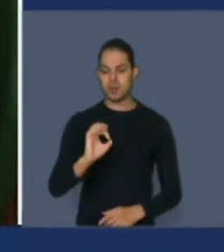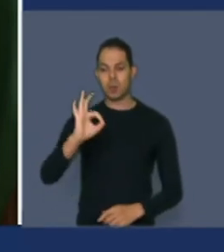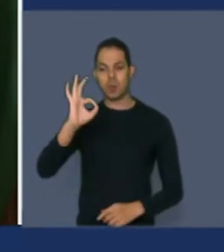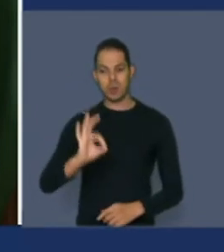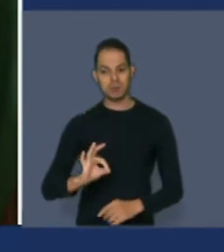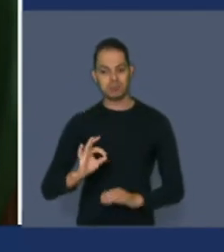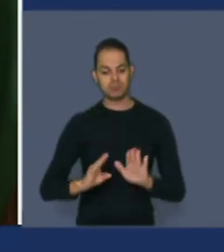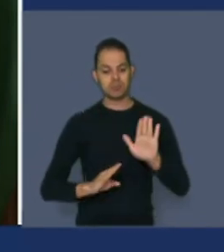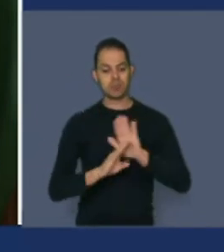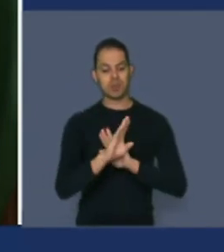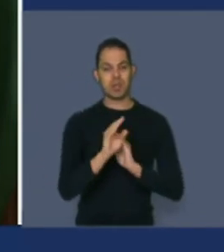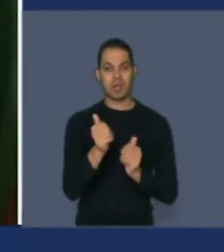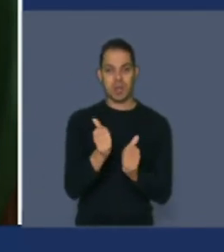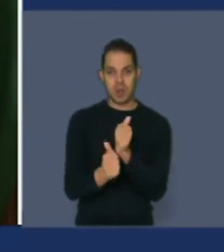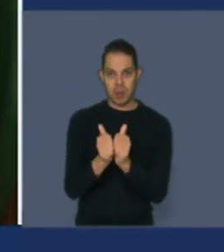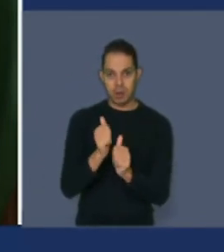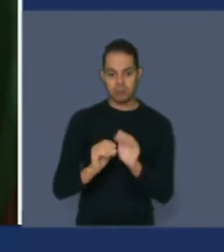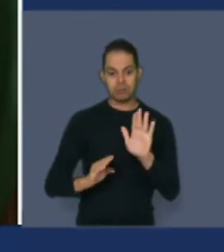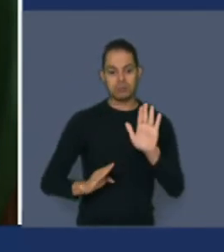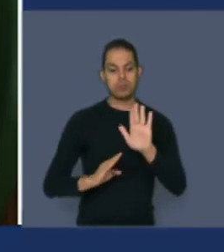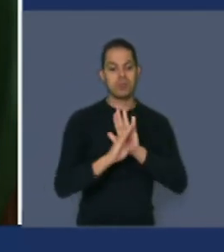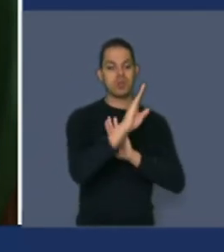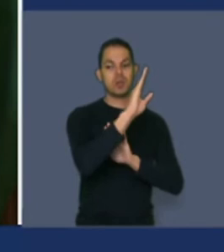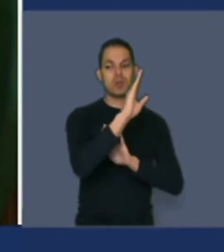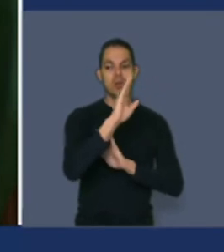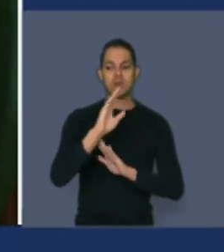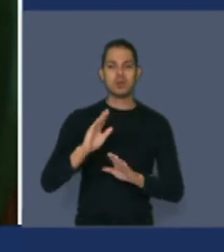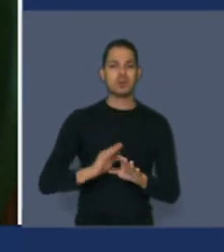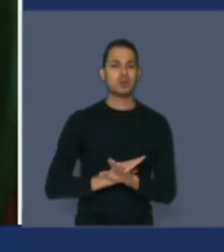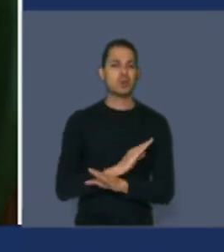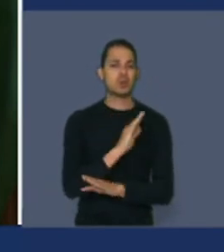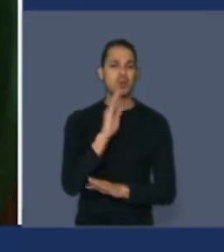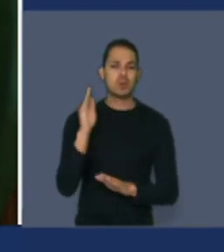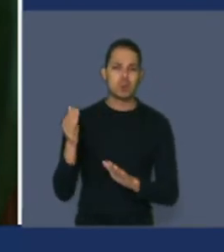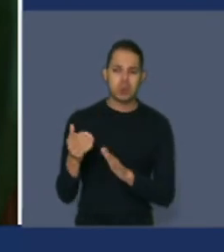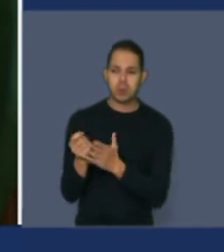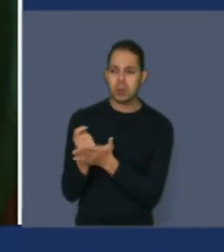AUMENTOU O FEIJÃO 58%. O ARROZ AUMENTOU, TUDO QUE É PARA COMPRAR PARA COMIDA, QUEM